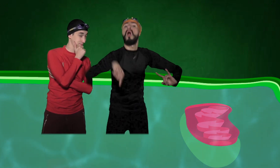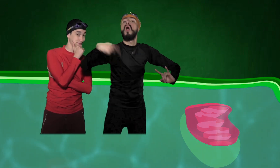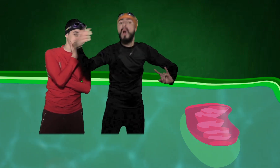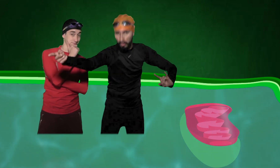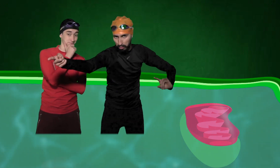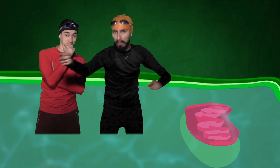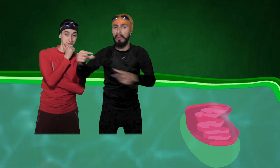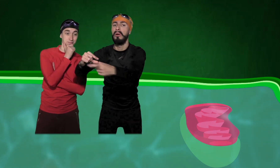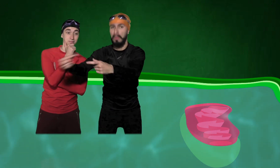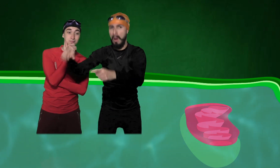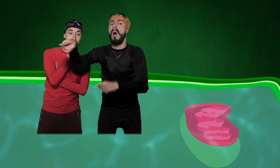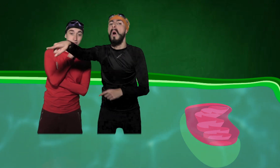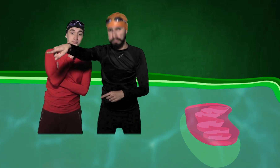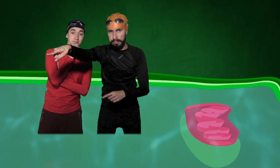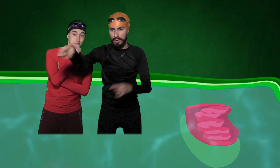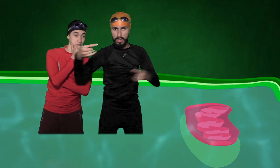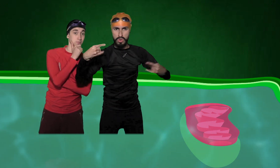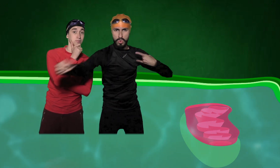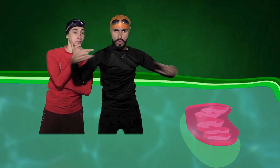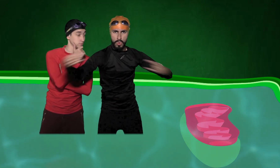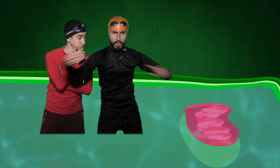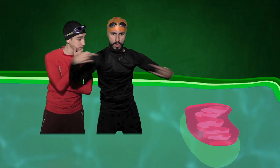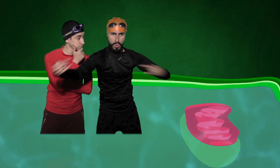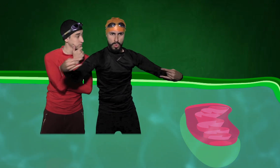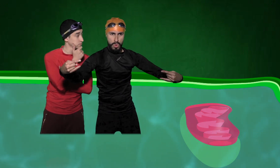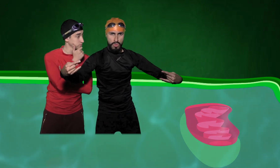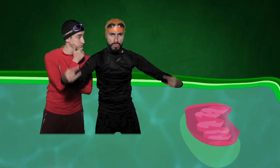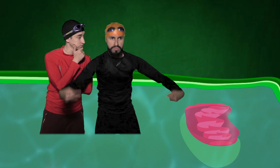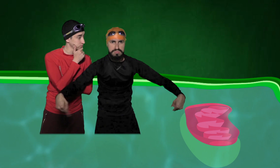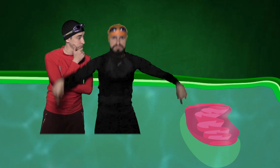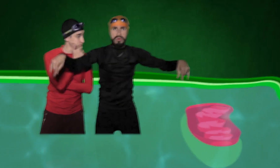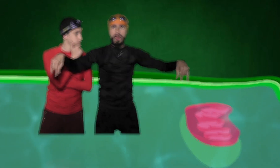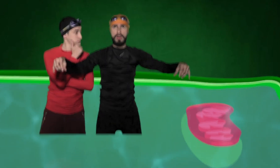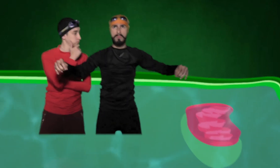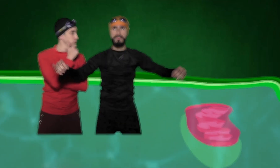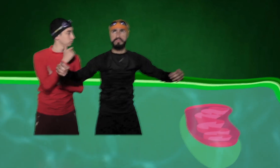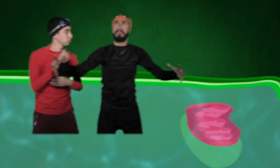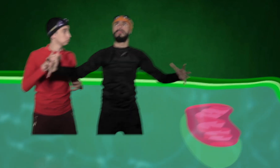En este caso, la célula vegetal en la que estamos hay dos mitocondrias, ambas absorben los nutrientes y generan energía,